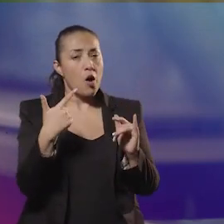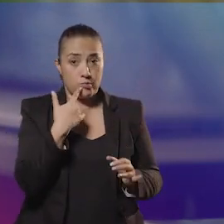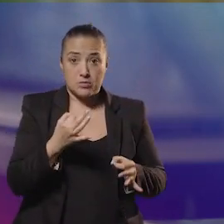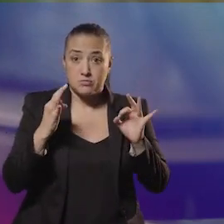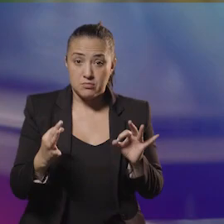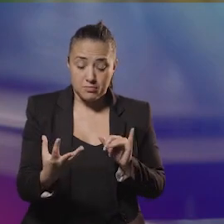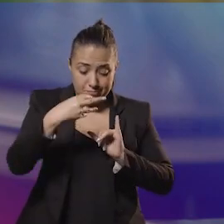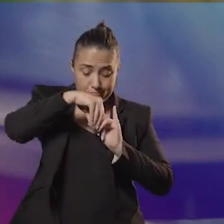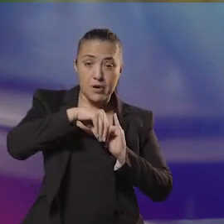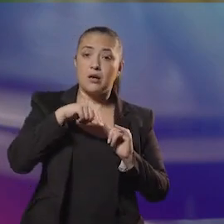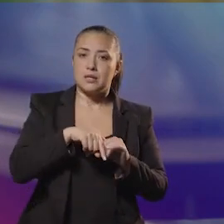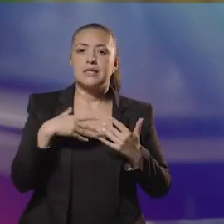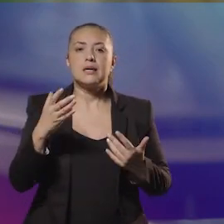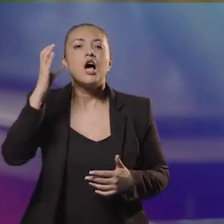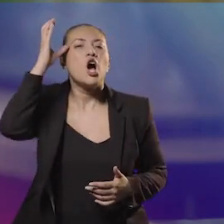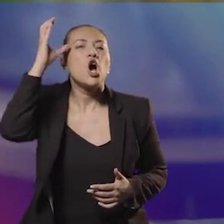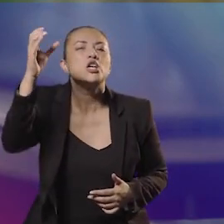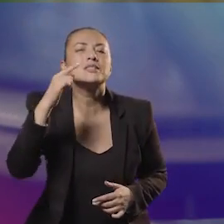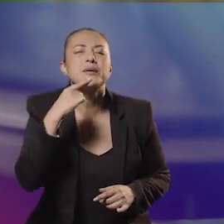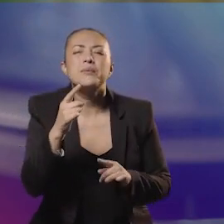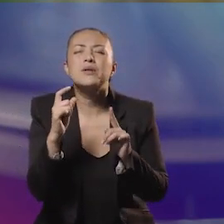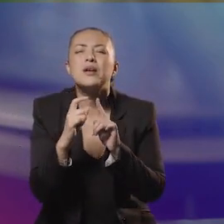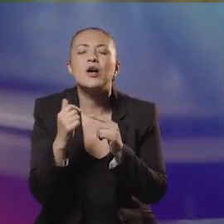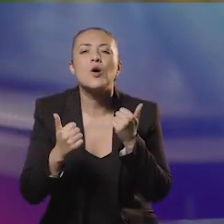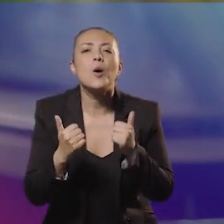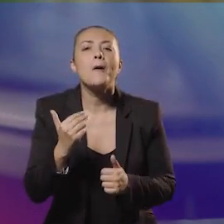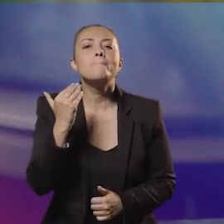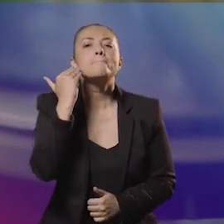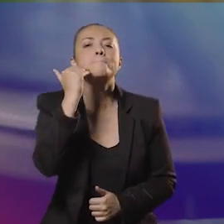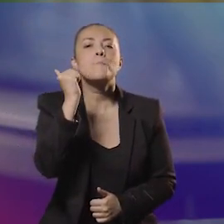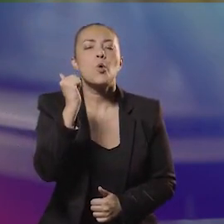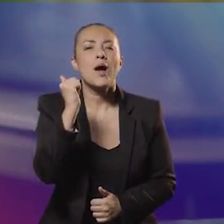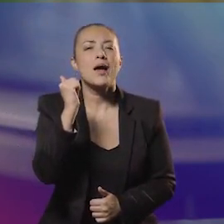y por eso hay un concepto muy importante que es el concepto de mujer pueblo.